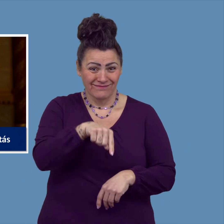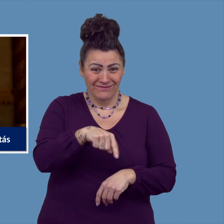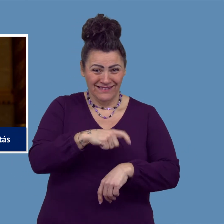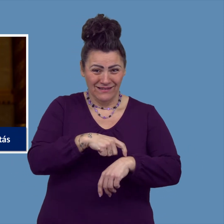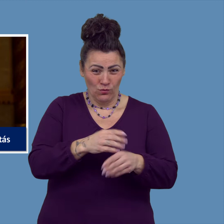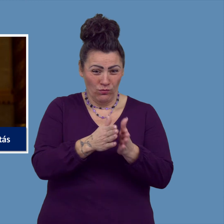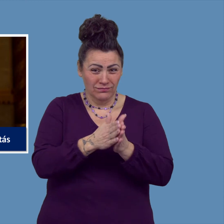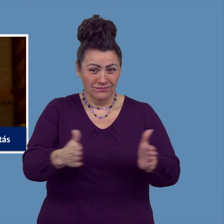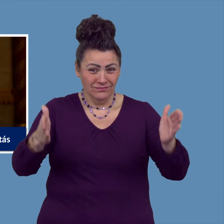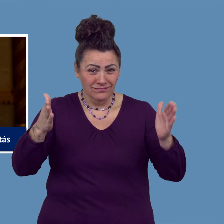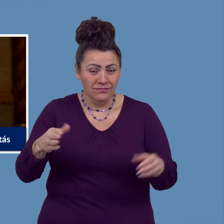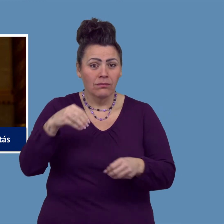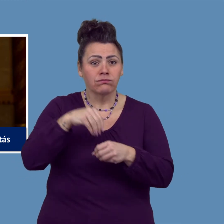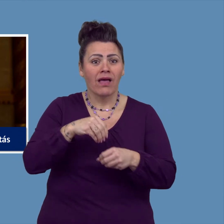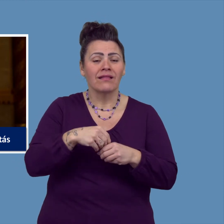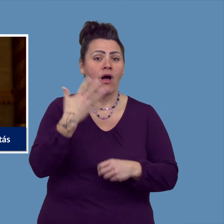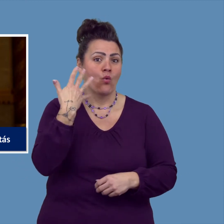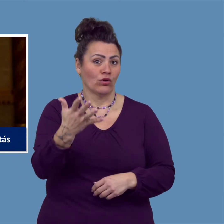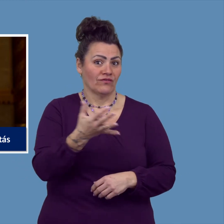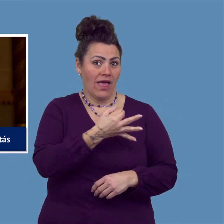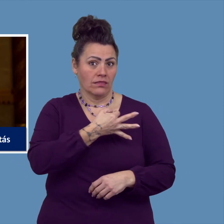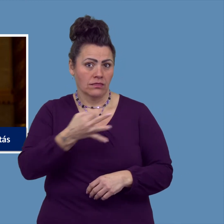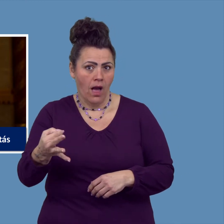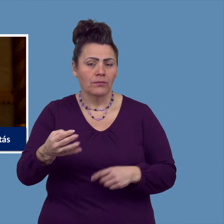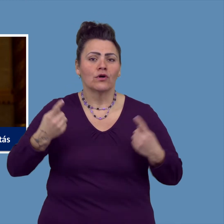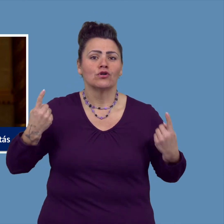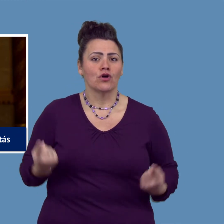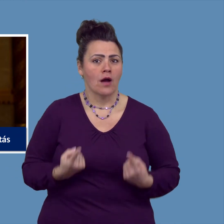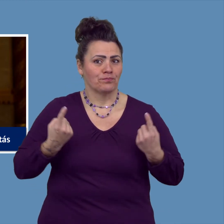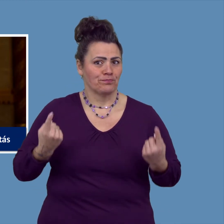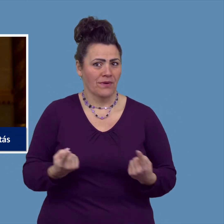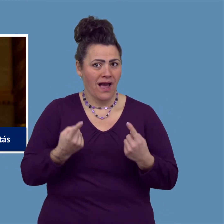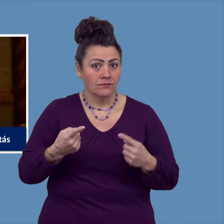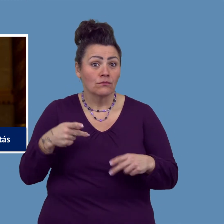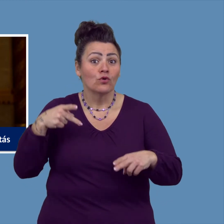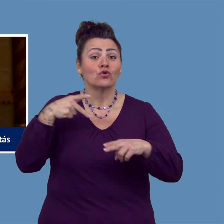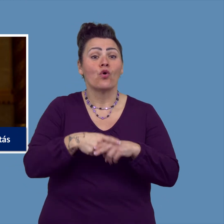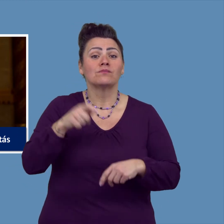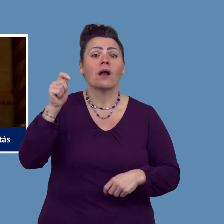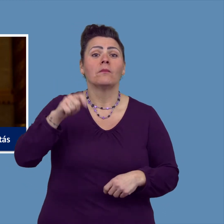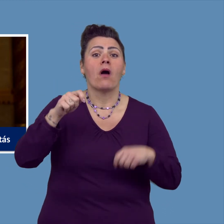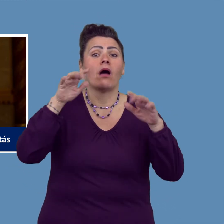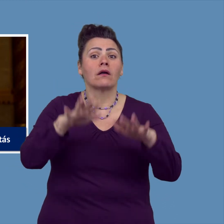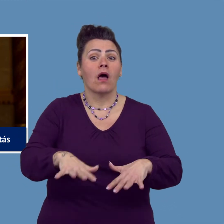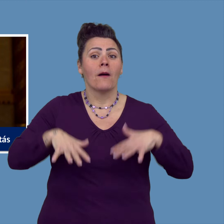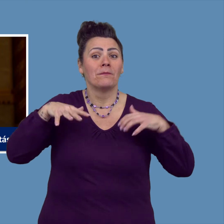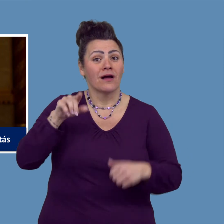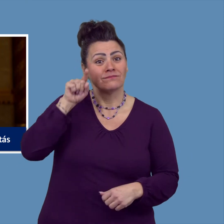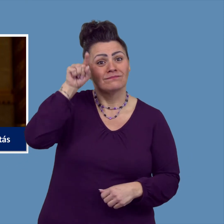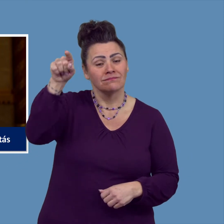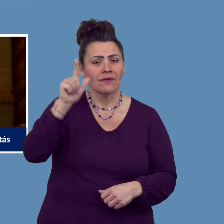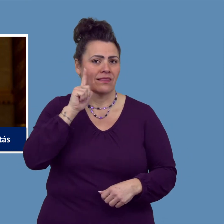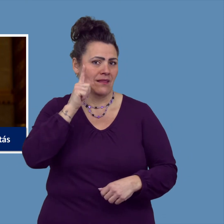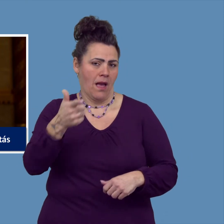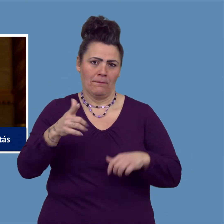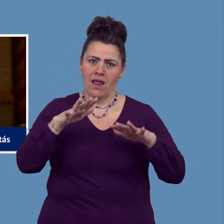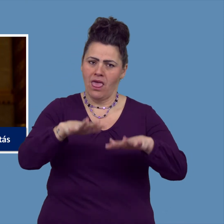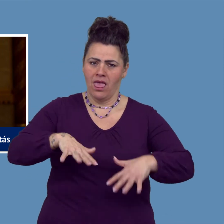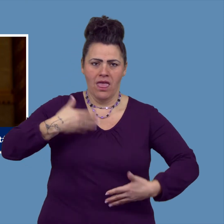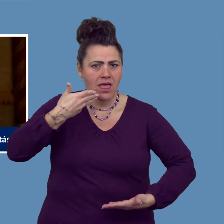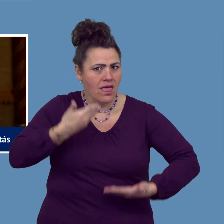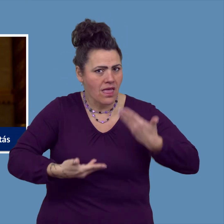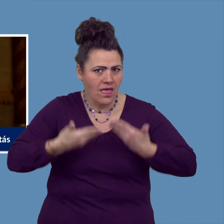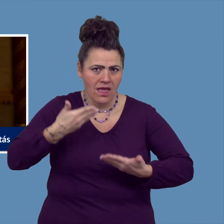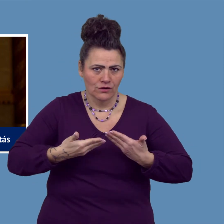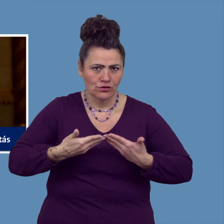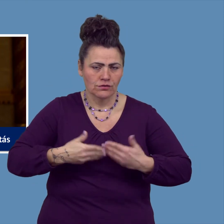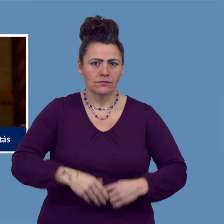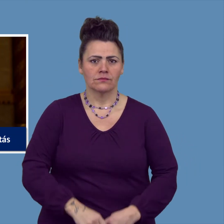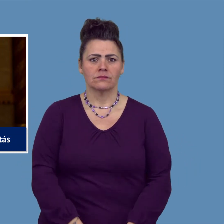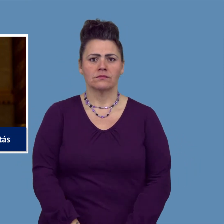vagyis az 50 napos kampány alatt nem lesz ülés a parlamentben.